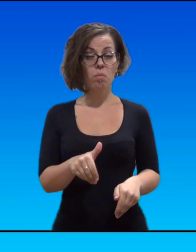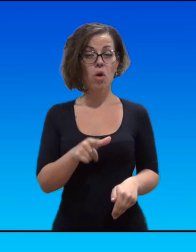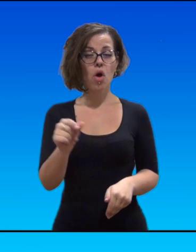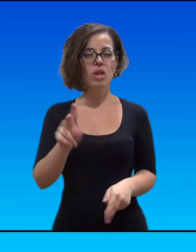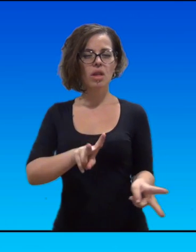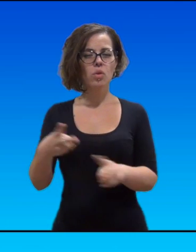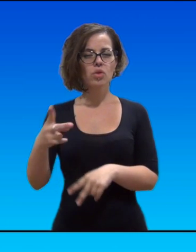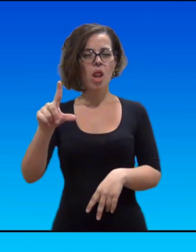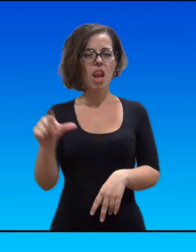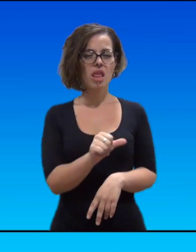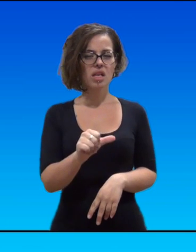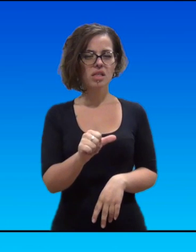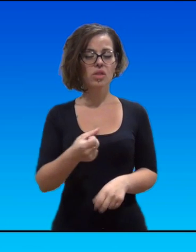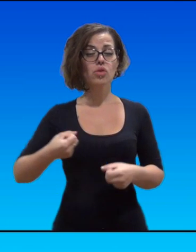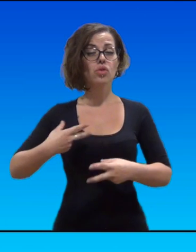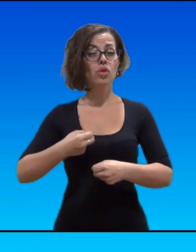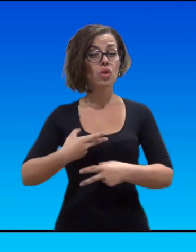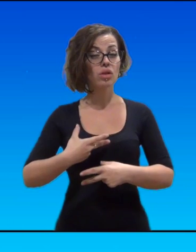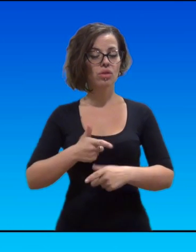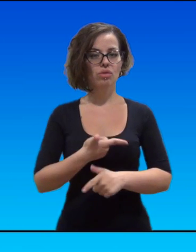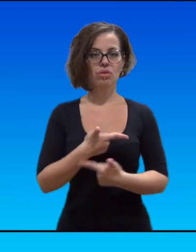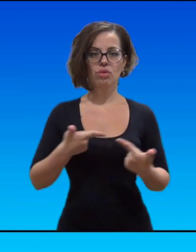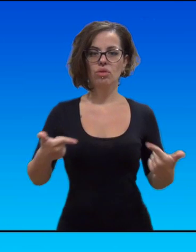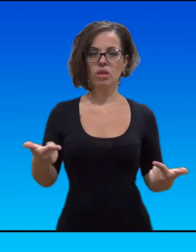con la traduzione in LIS e la sottotitolazione scarseggiano.